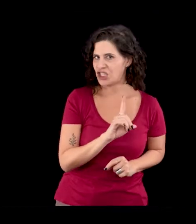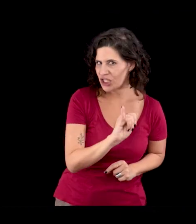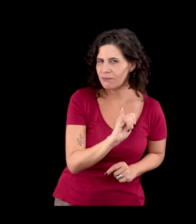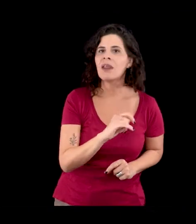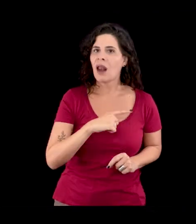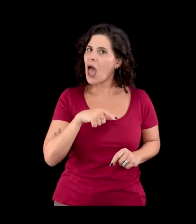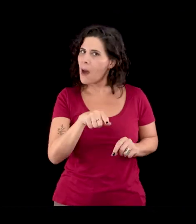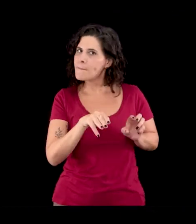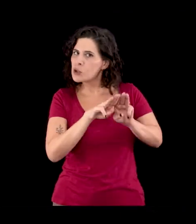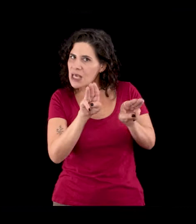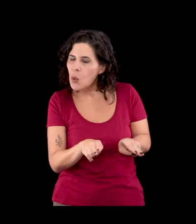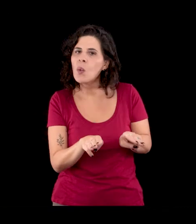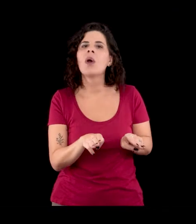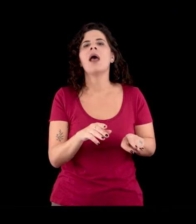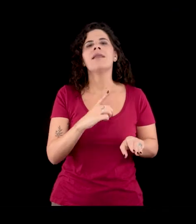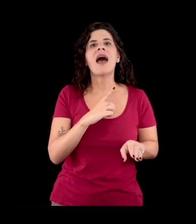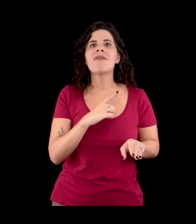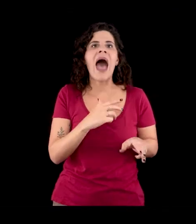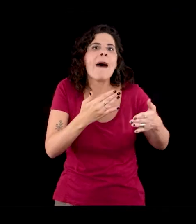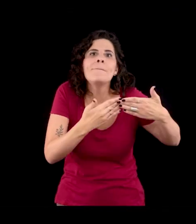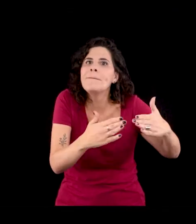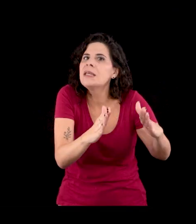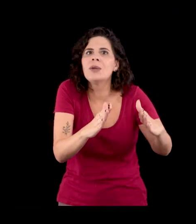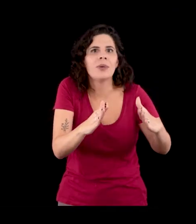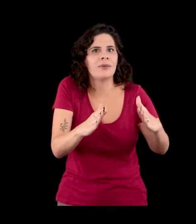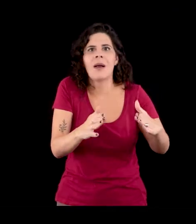O Masp, o museu, estava recém-inaugurado.